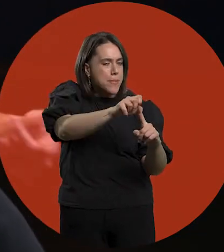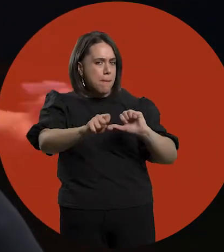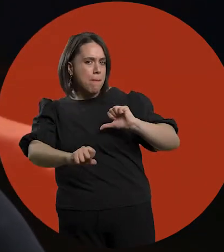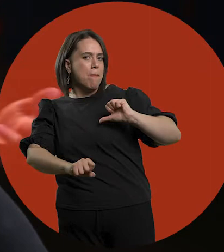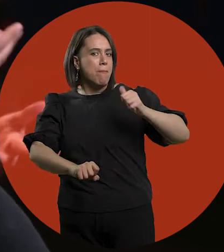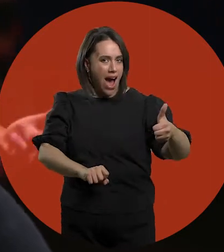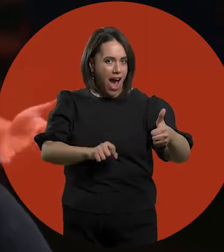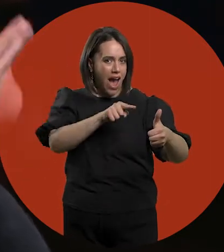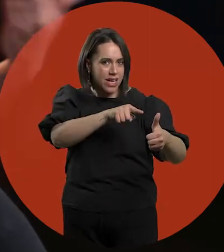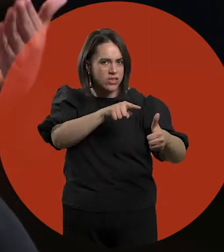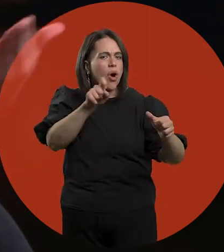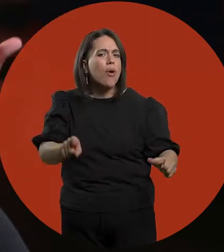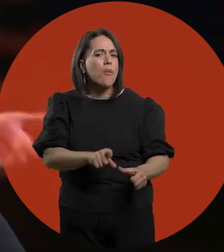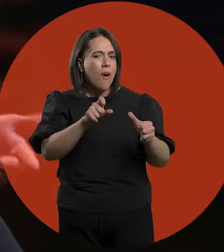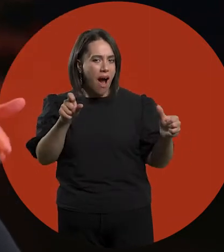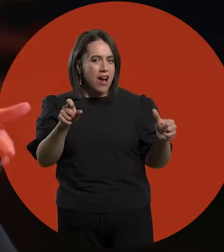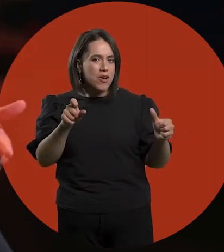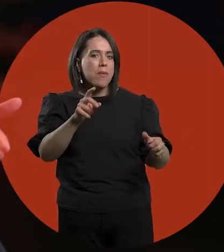Para tener esos resultados efectivos.